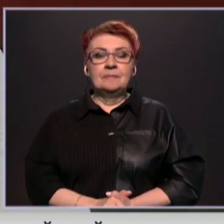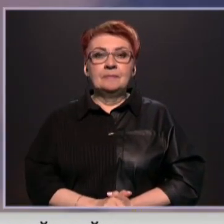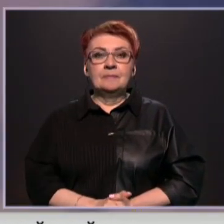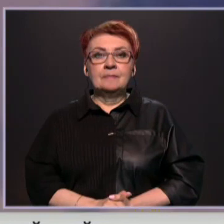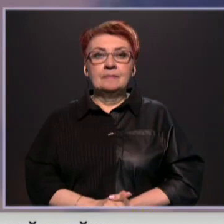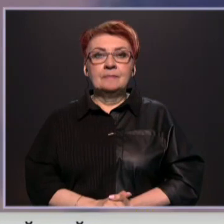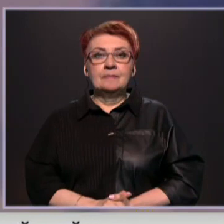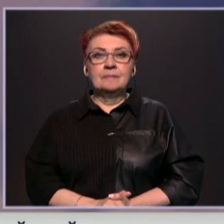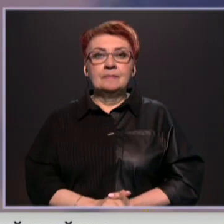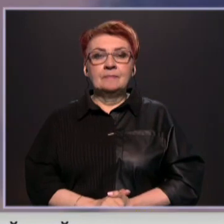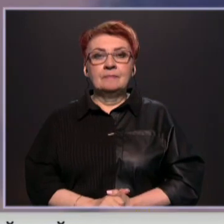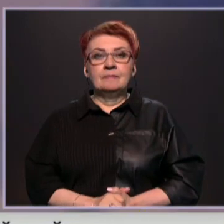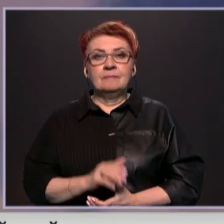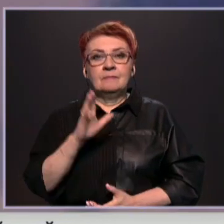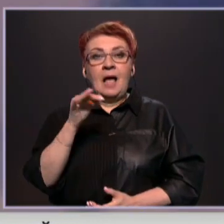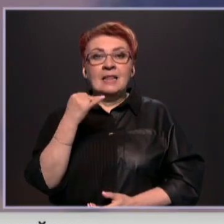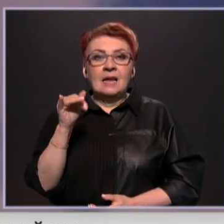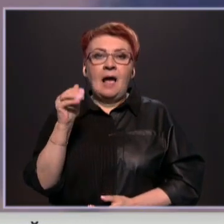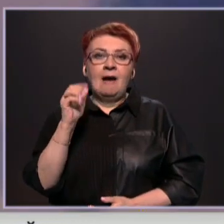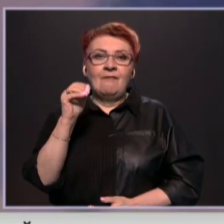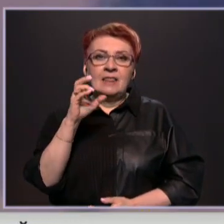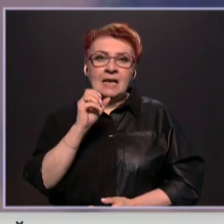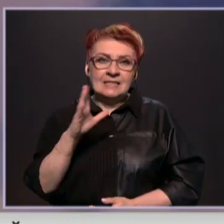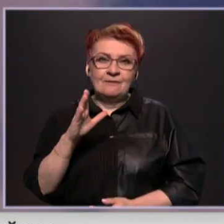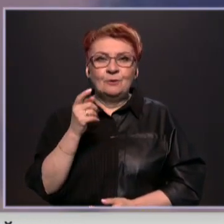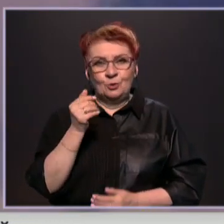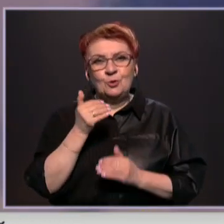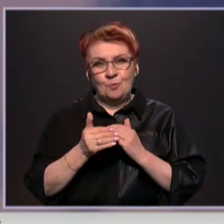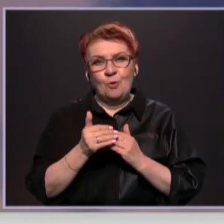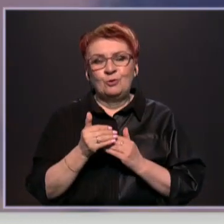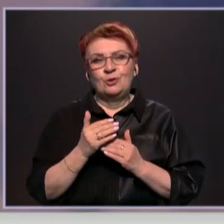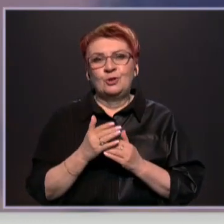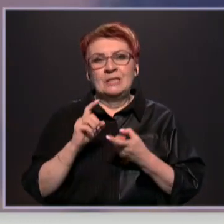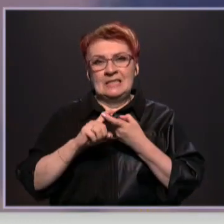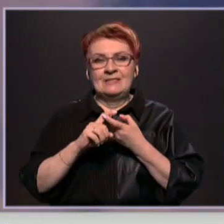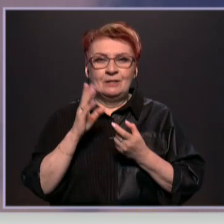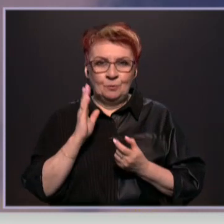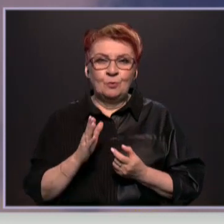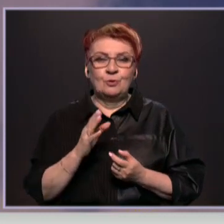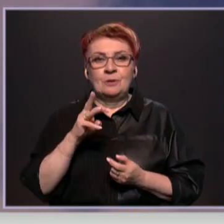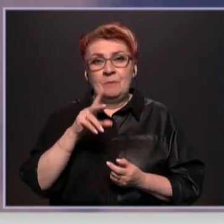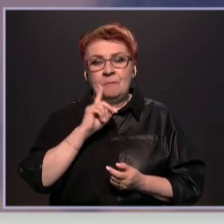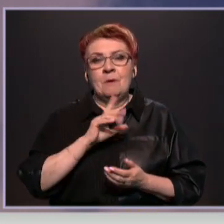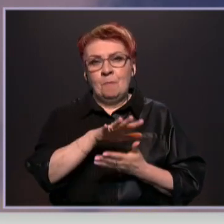Да Андреев Афанасьев чуть позже к нам снова присоединиться пока мы продолжаем переходим к